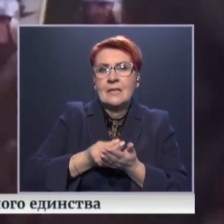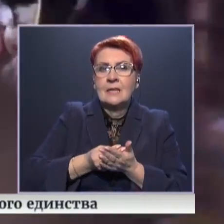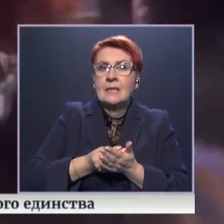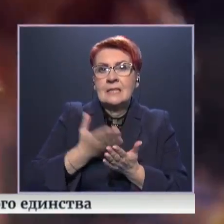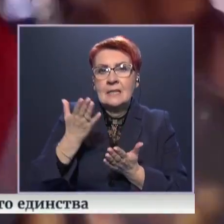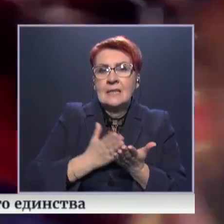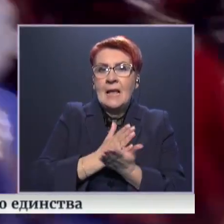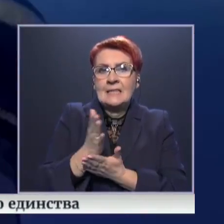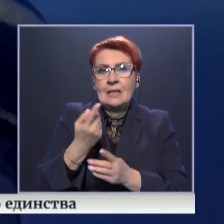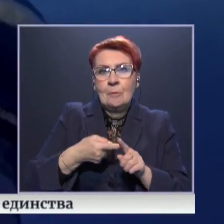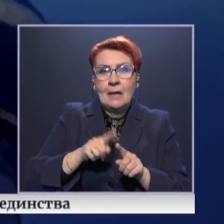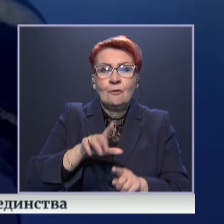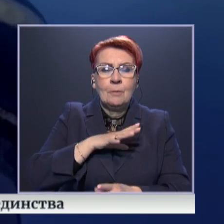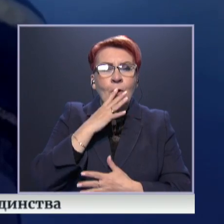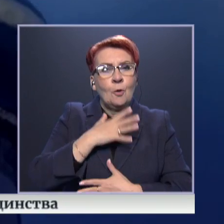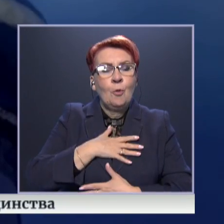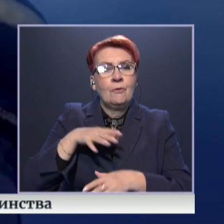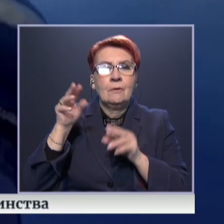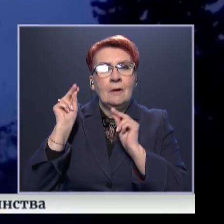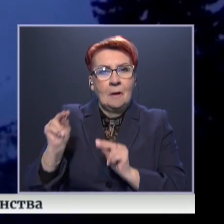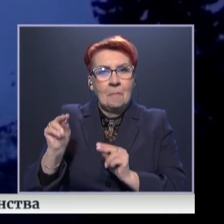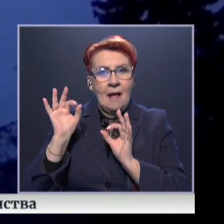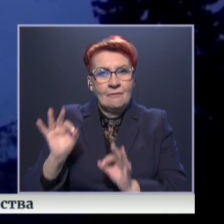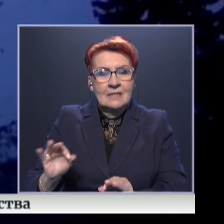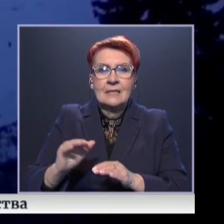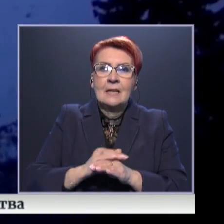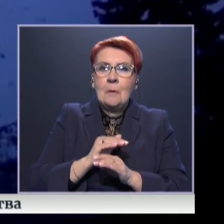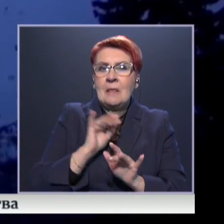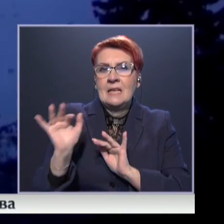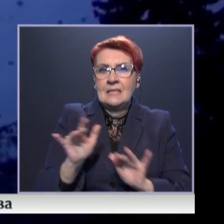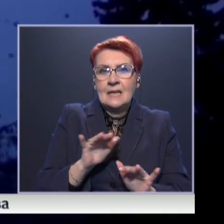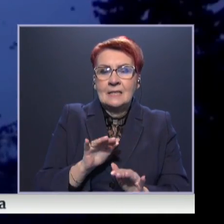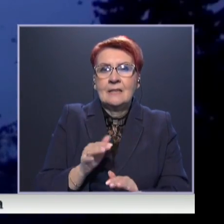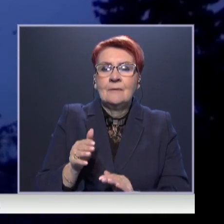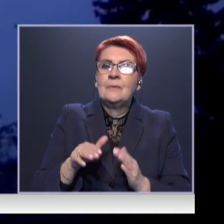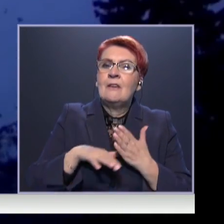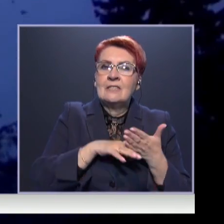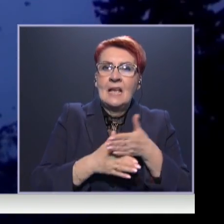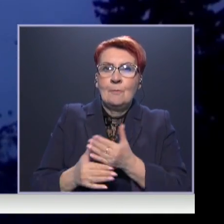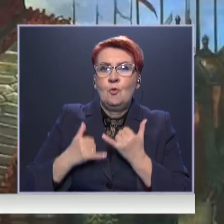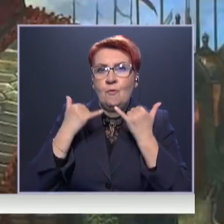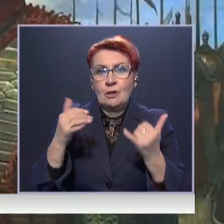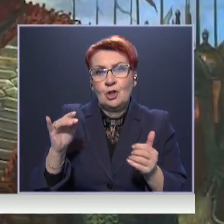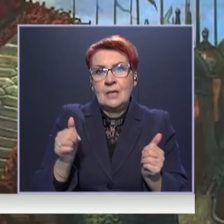которого были любовь к правде Милосердие взаимное уважение и добрососедства это случилось потому что